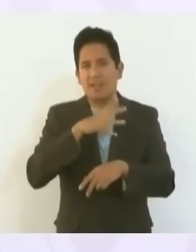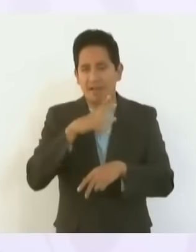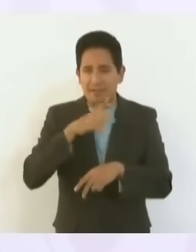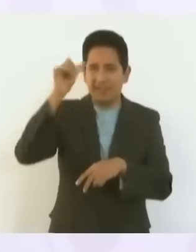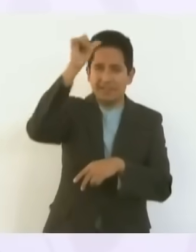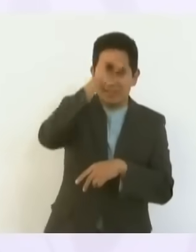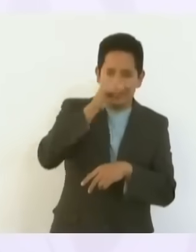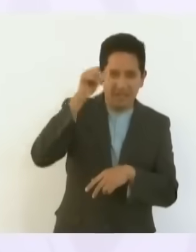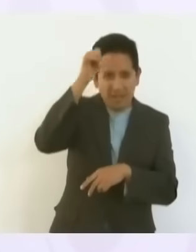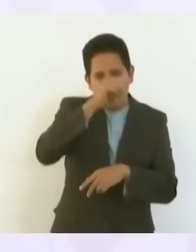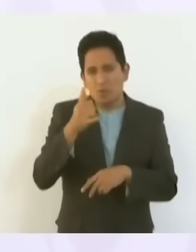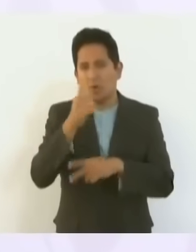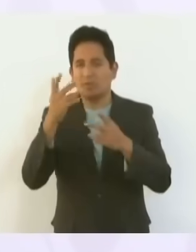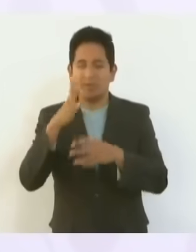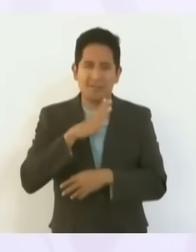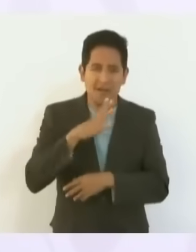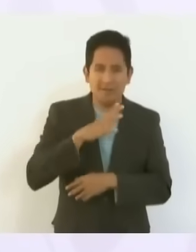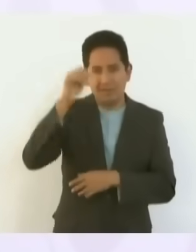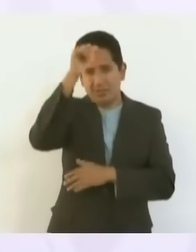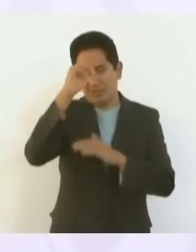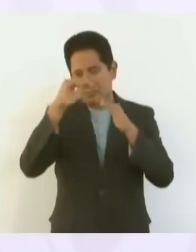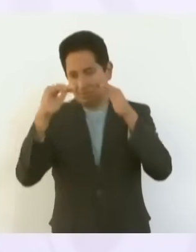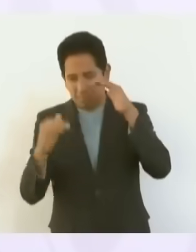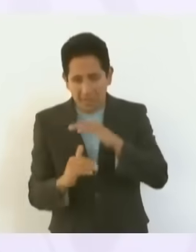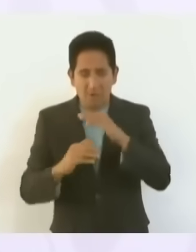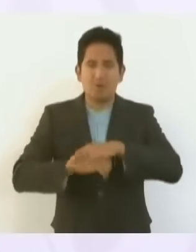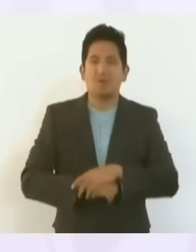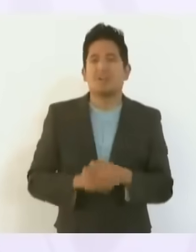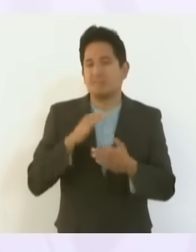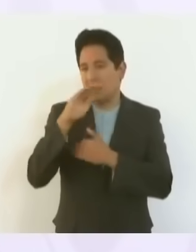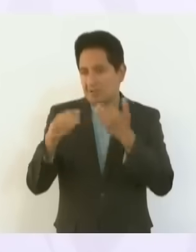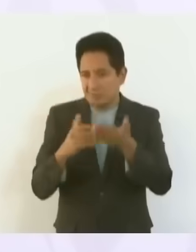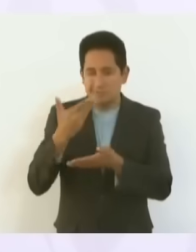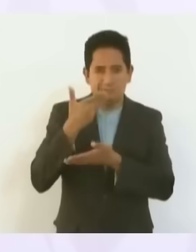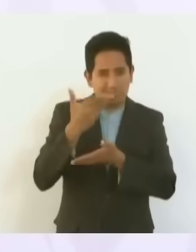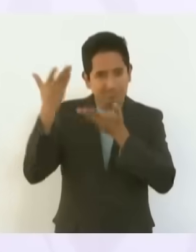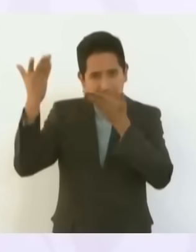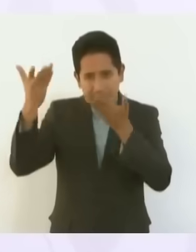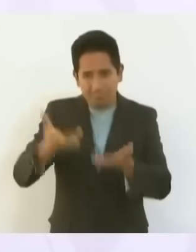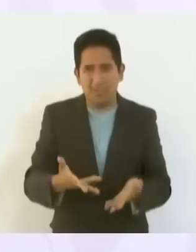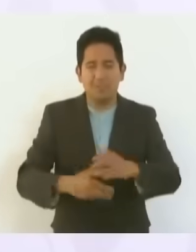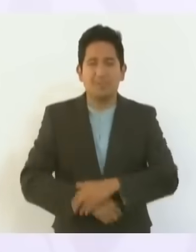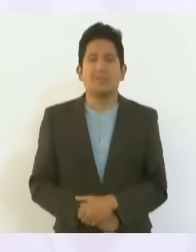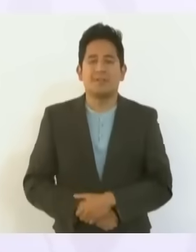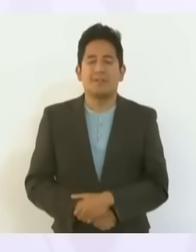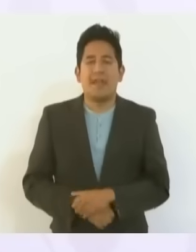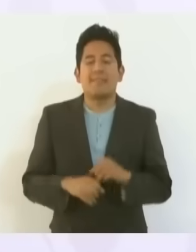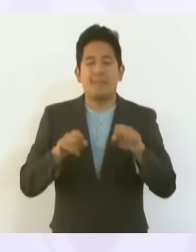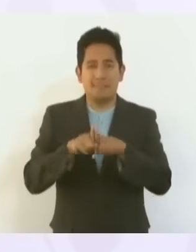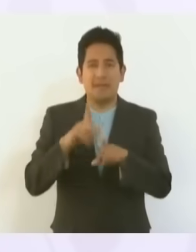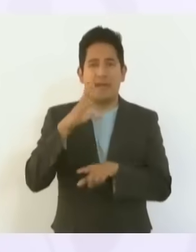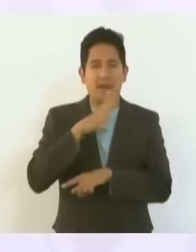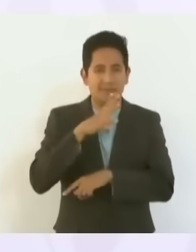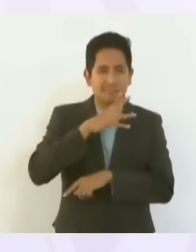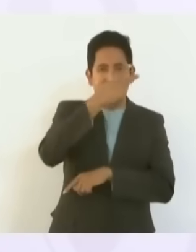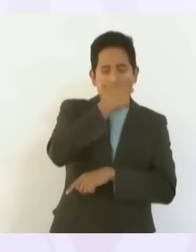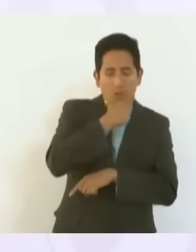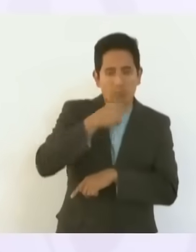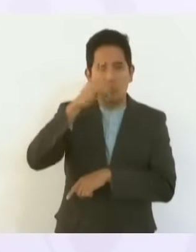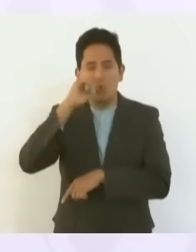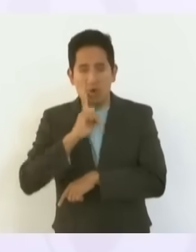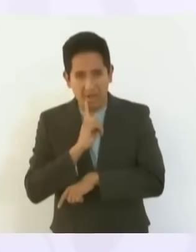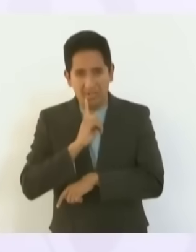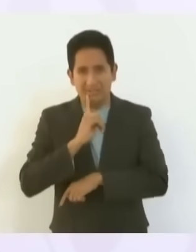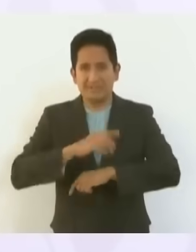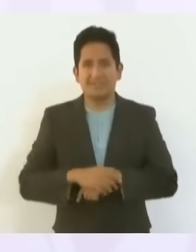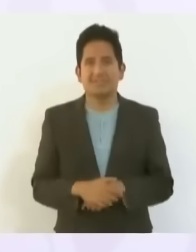a los que les damos la bienvenida. [Música] También hay mujeres y hombres, empresarios